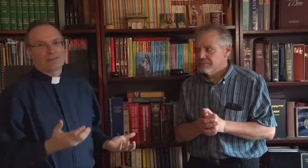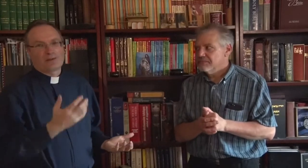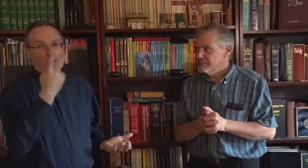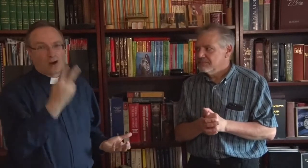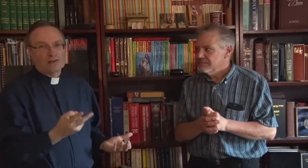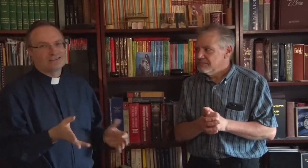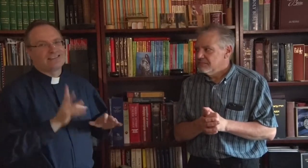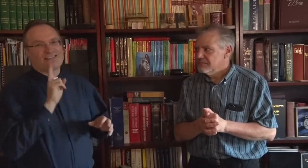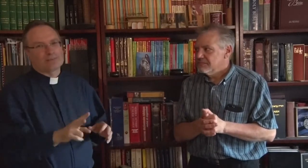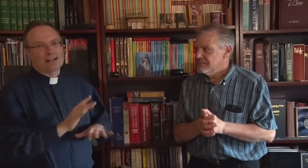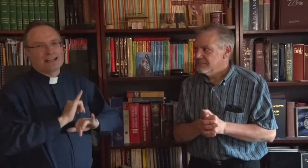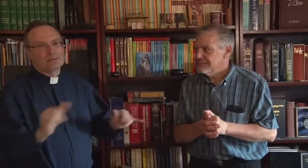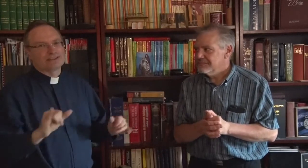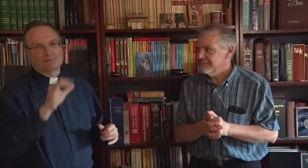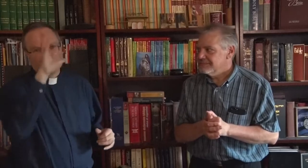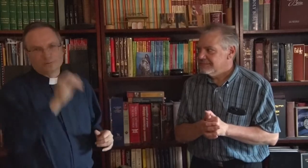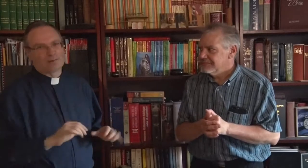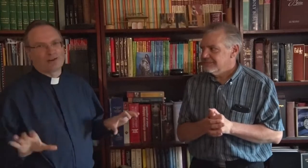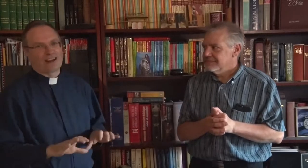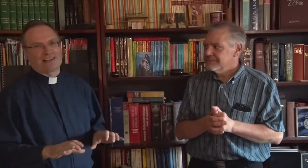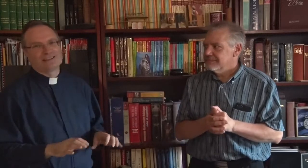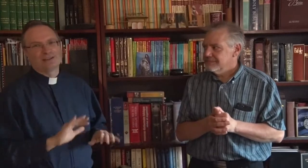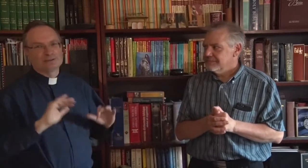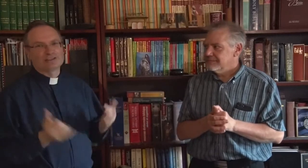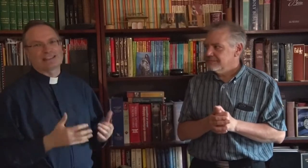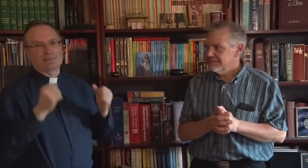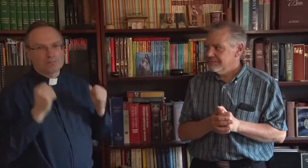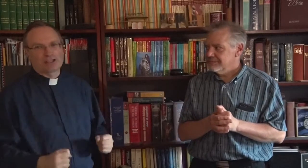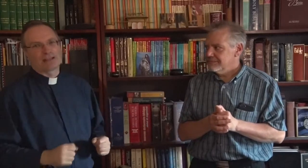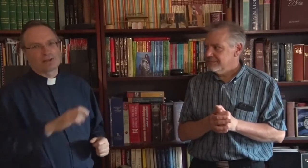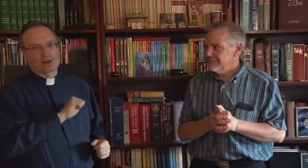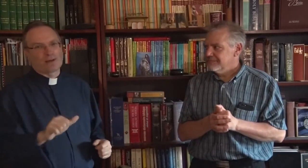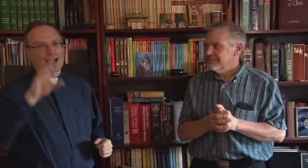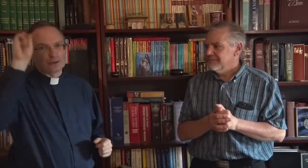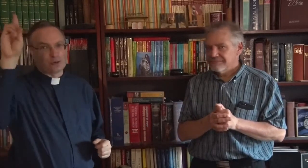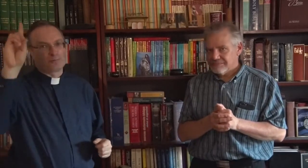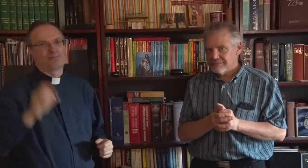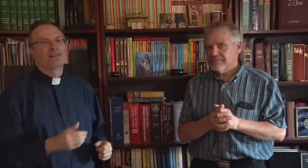On voit que c’est vraiment impossible à l’homme de le faire tout est possible seulement à Dieu.